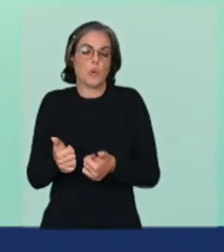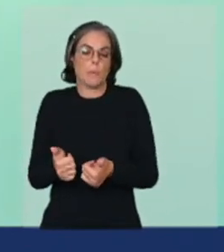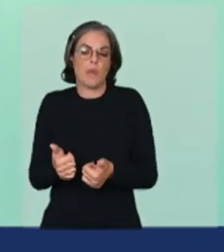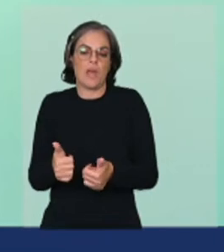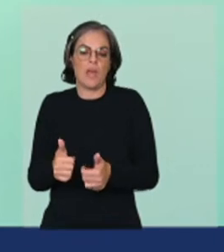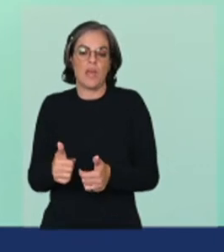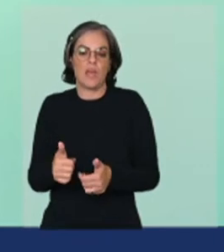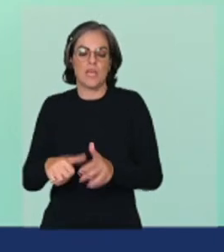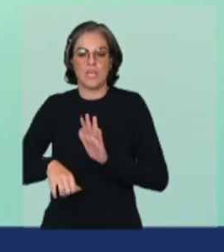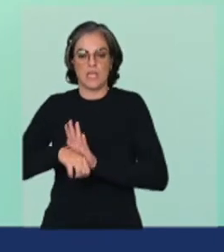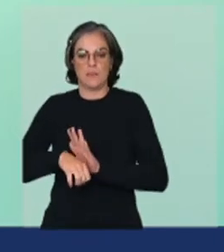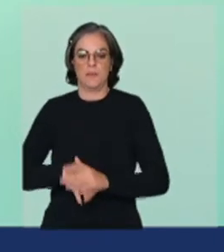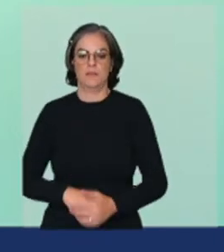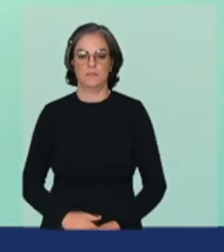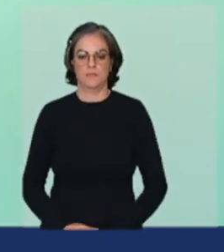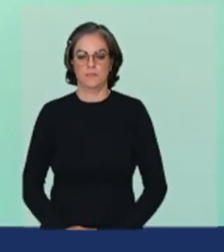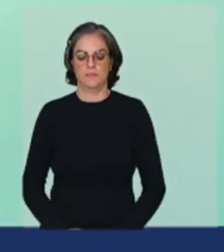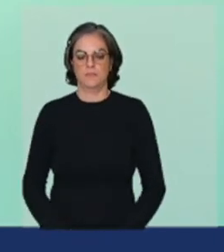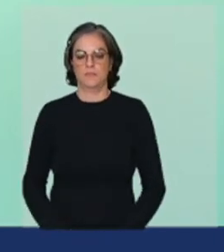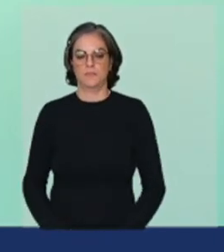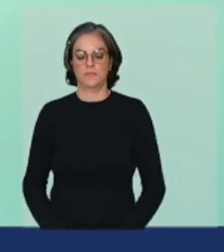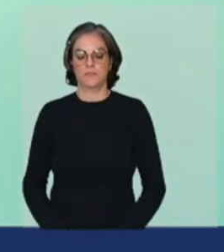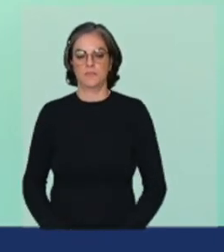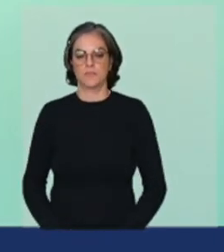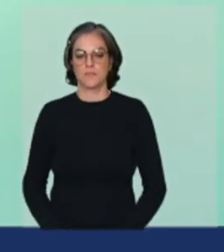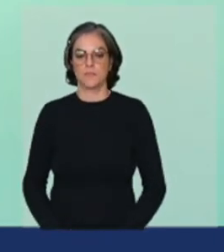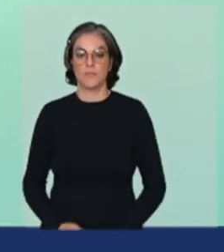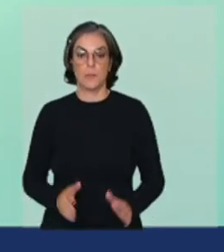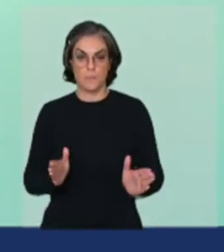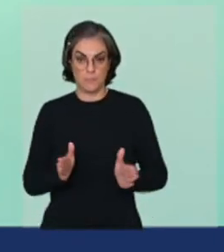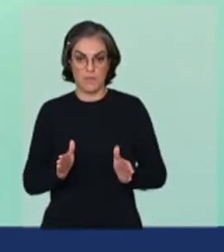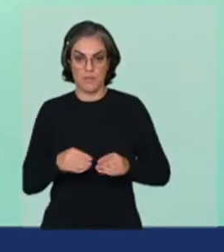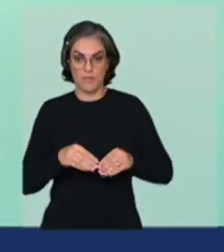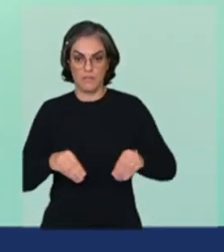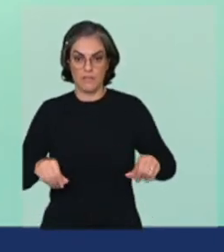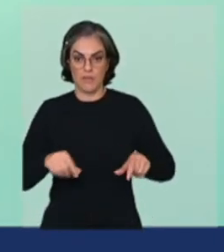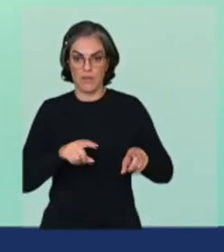ESPERAR AQUI, PARA OS PEQUENOS PROPRIETÁRIOS DE TERRA OCUPANDO DE TERRAS PÚBLICAS, JÁ HÁ LEGISLAÇÃO E